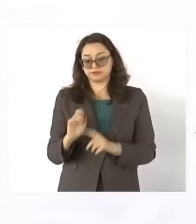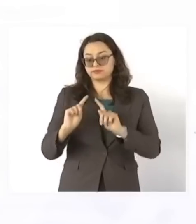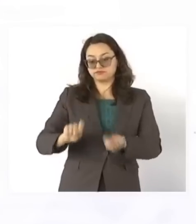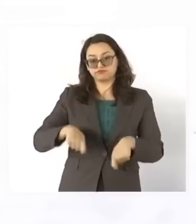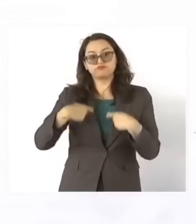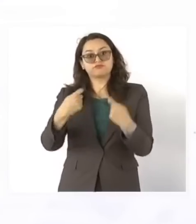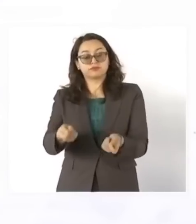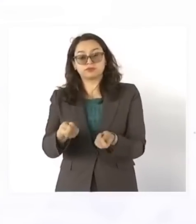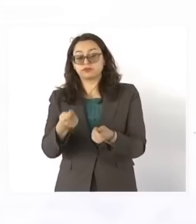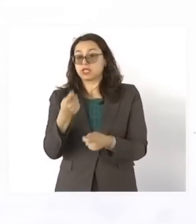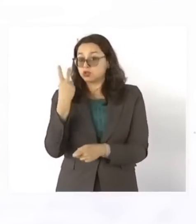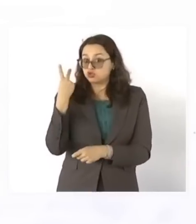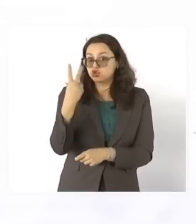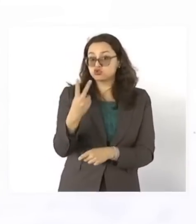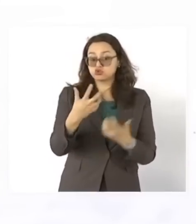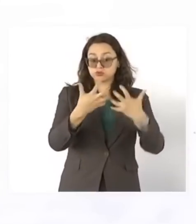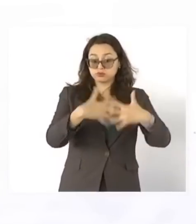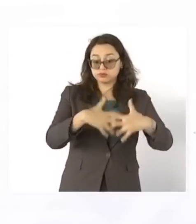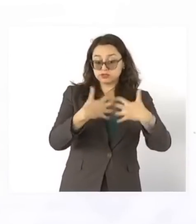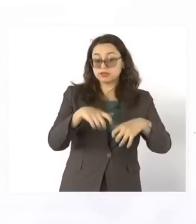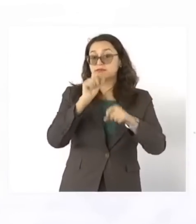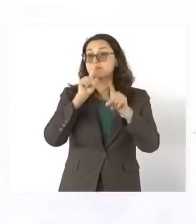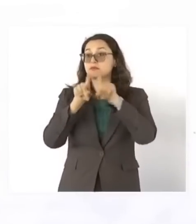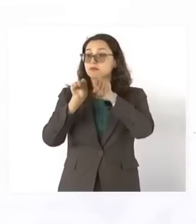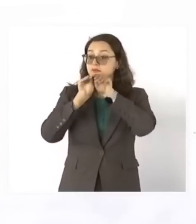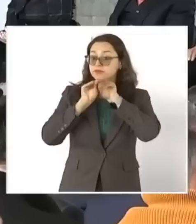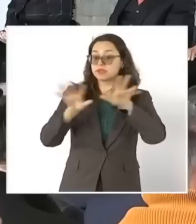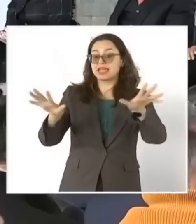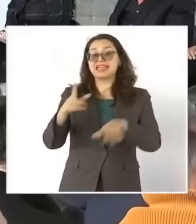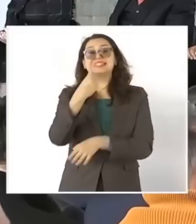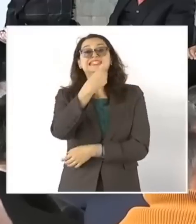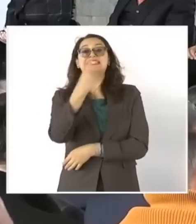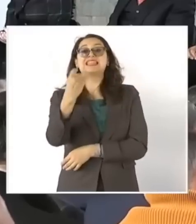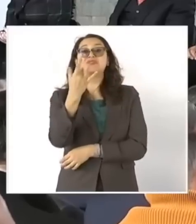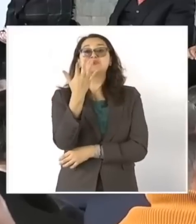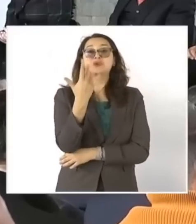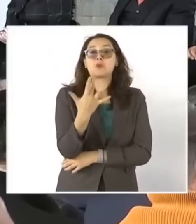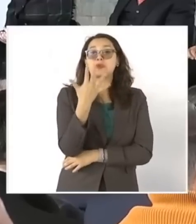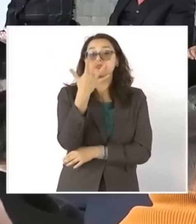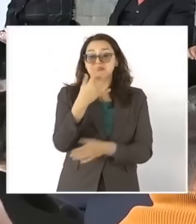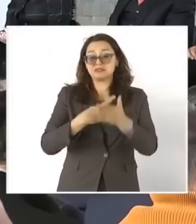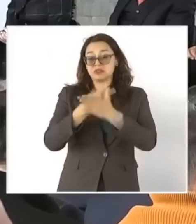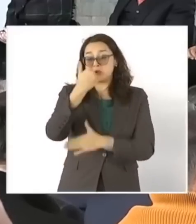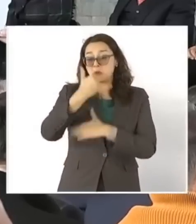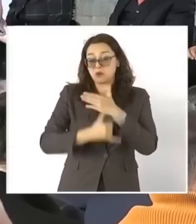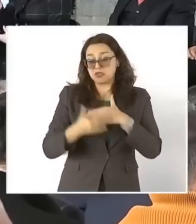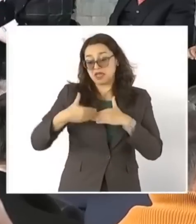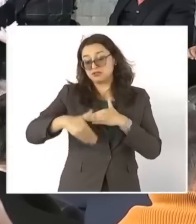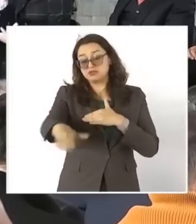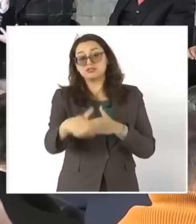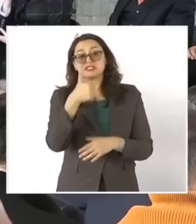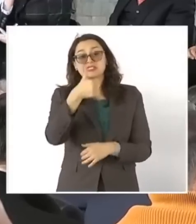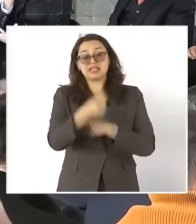en transmisión son 145 proyectos de transmisión en el sexenio que va a desarrollar Comisión Federal